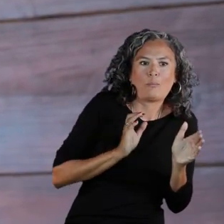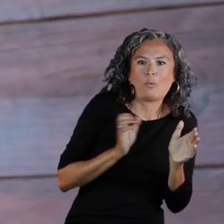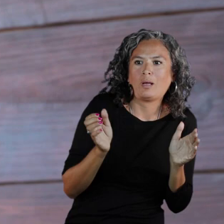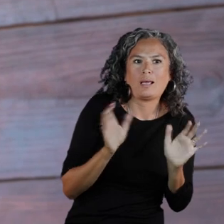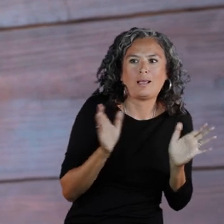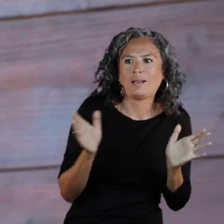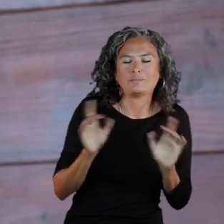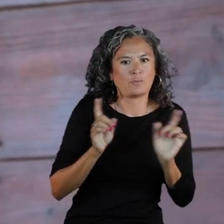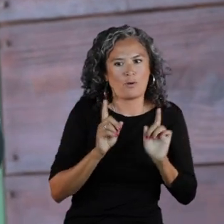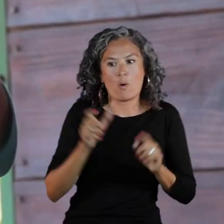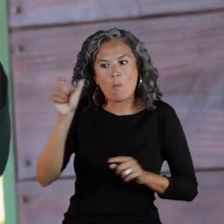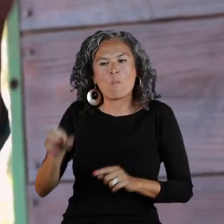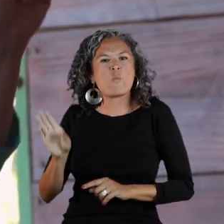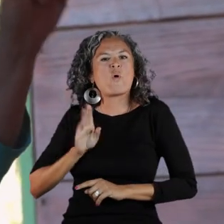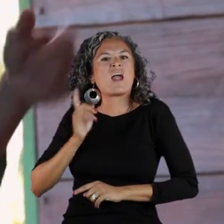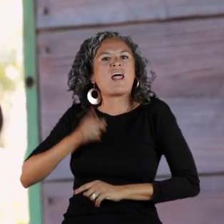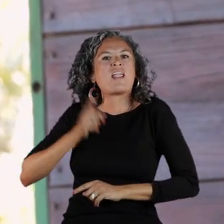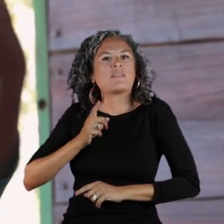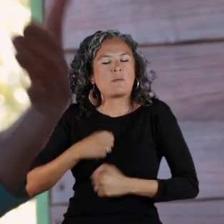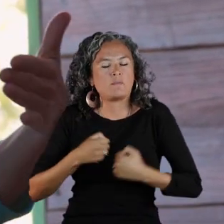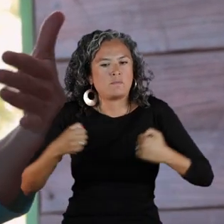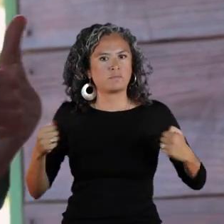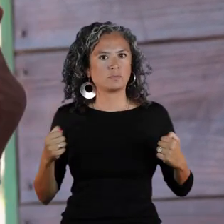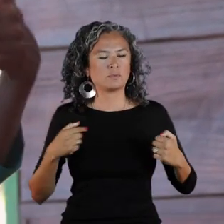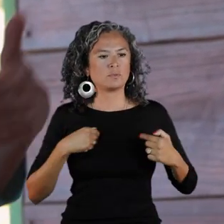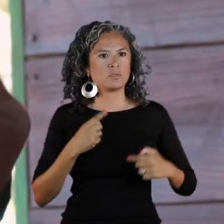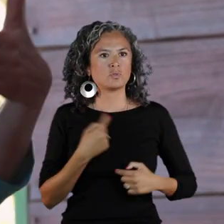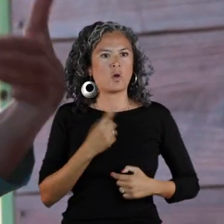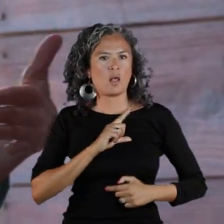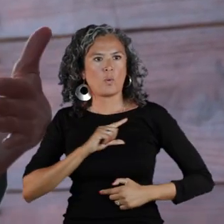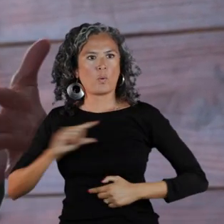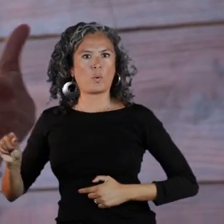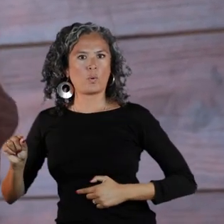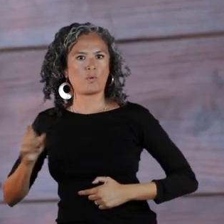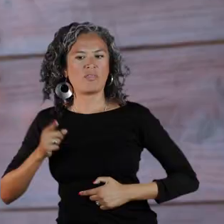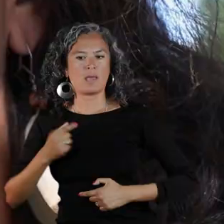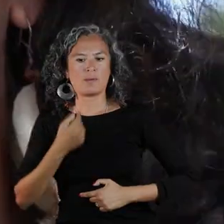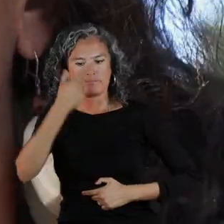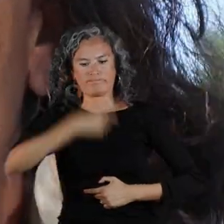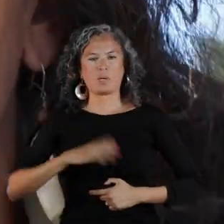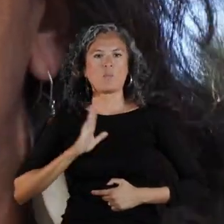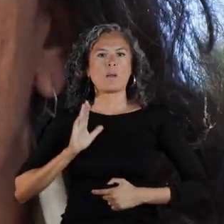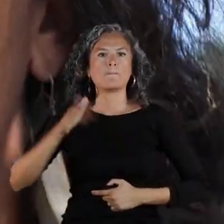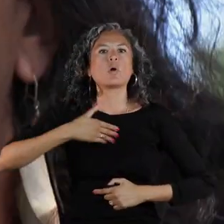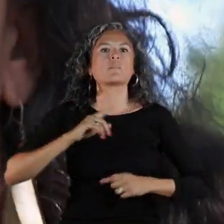Que ella logre hacer un movimiento para poder salir de ese lugar.